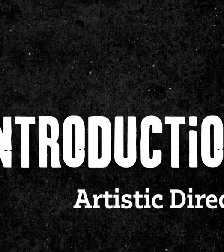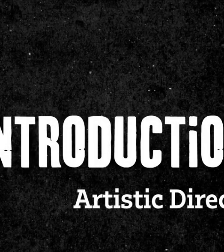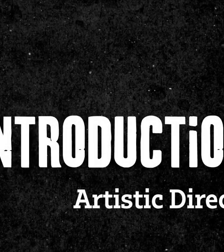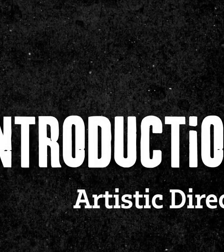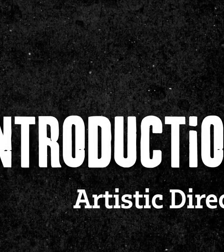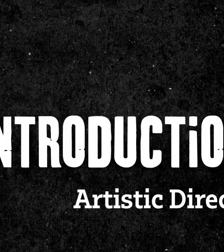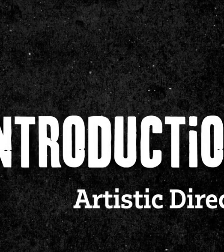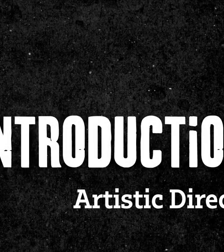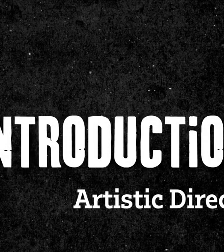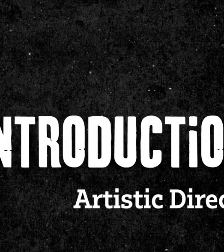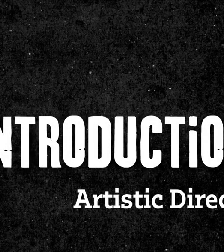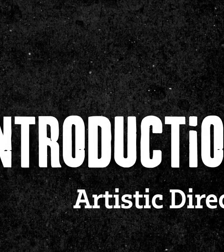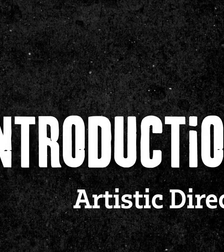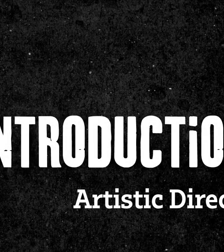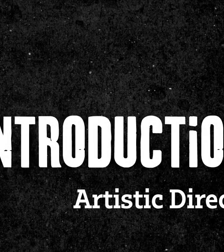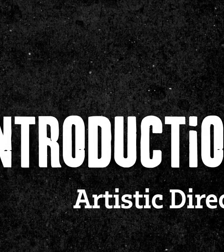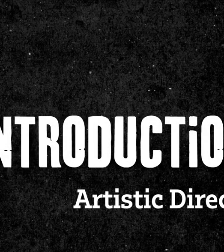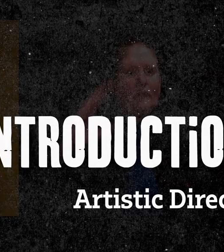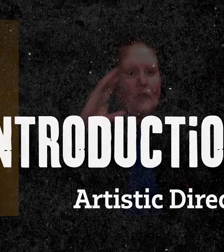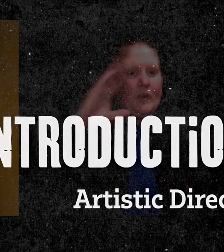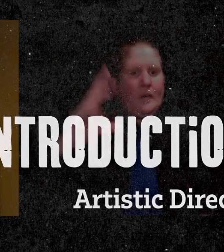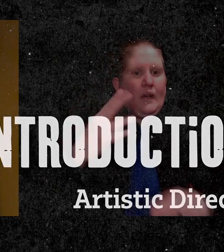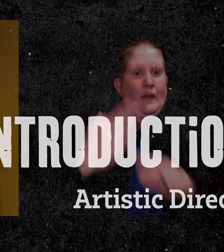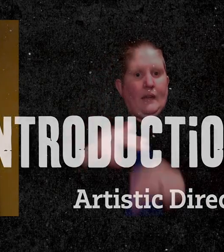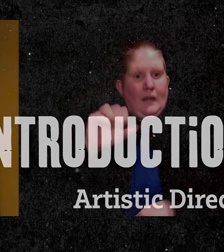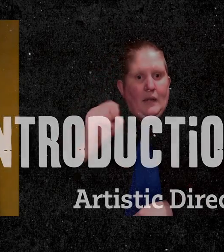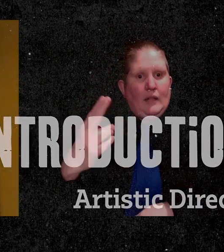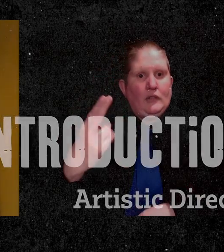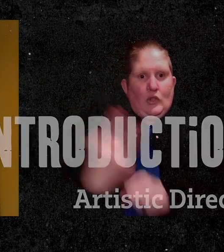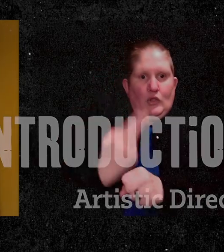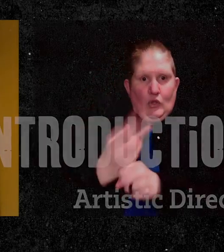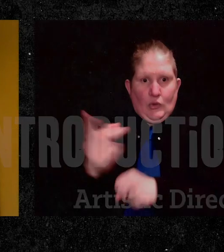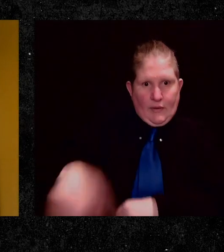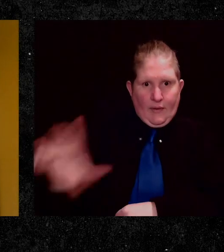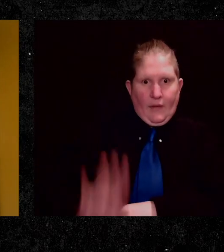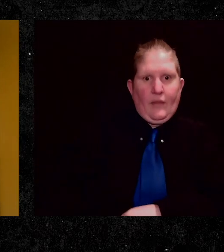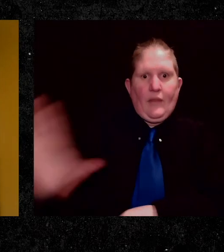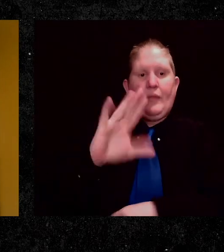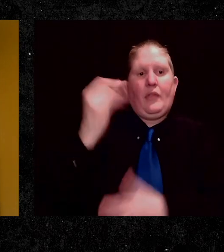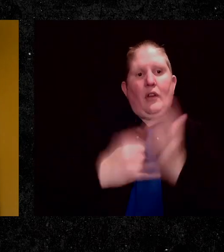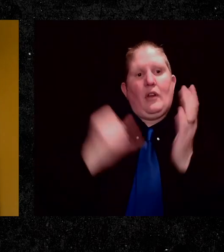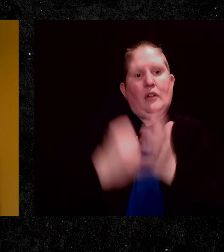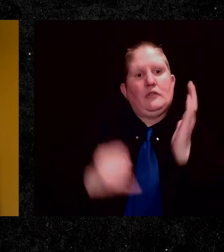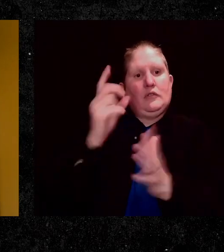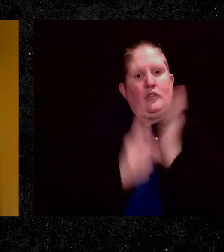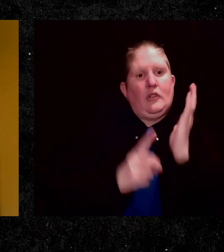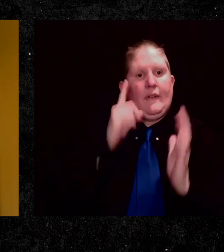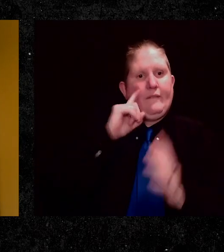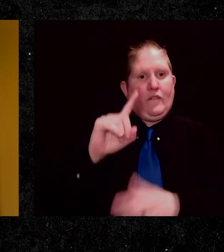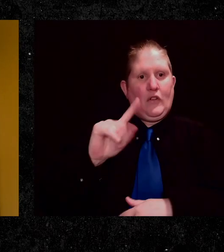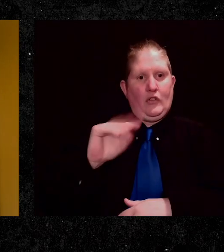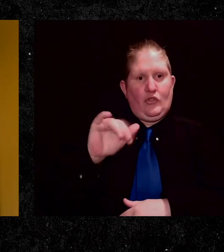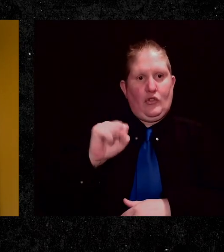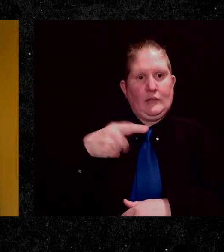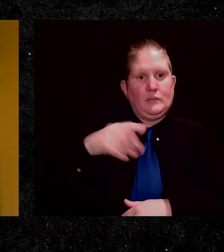Presentaciones Directores Artísticos Mi nombre es Ash. Yo uso los pronombres "le-les", y soy el director artístico de Transpose PDX